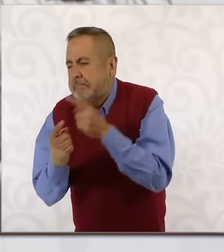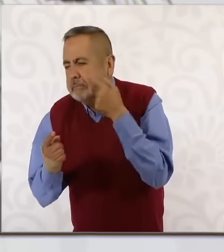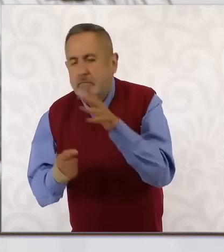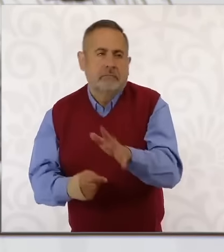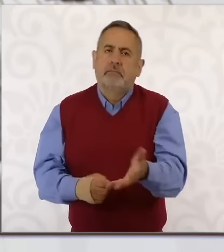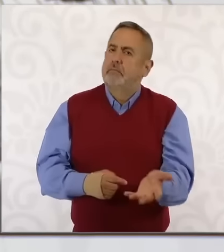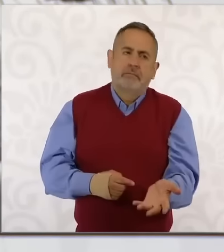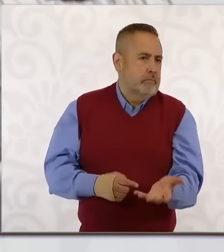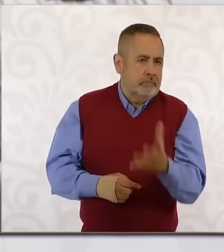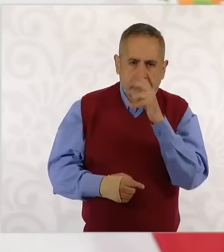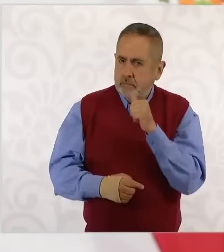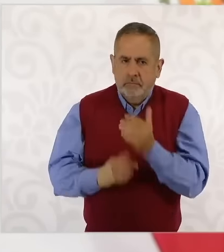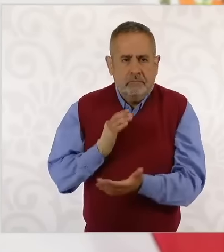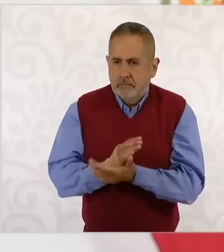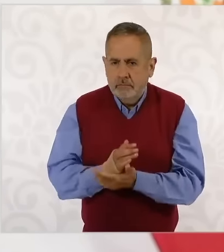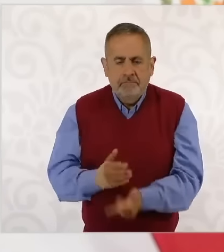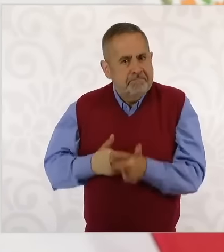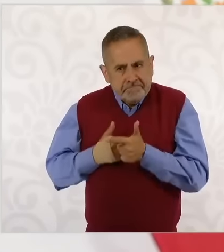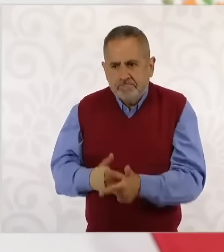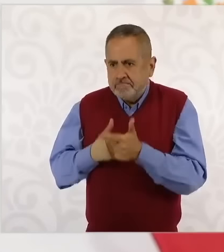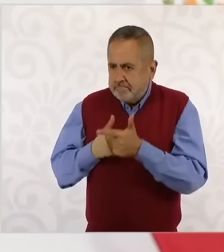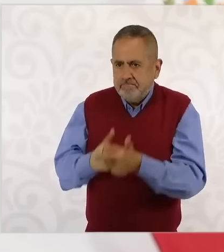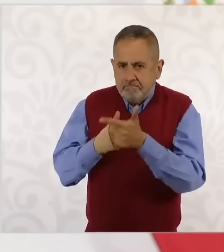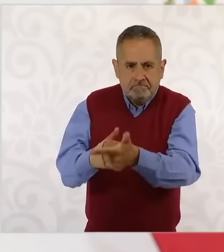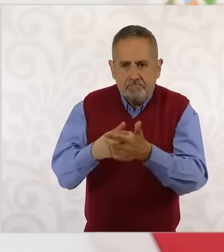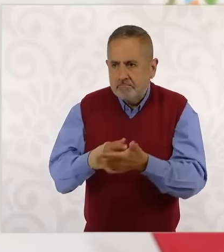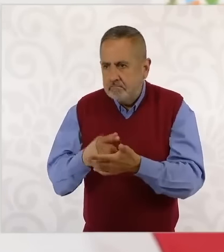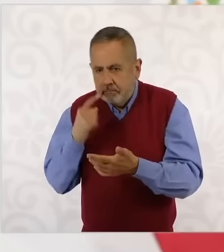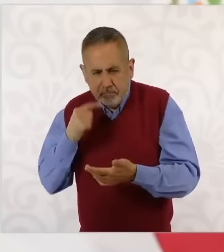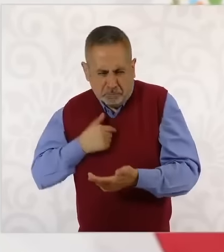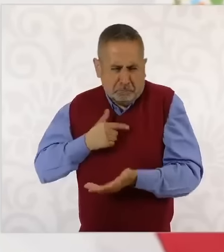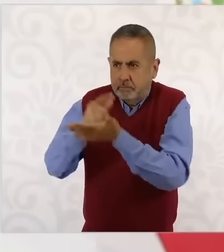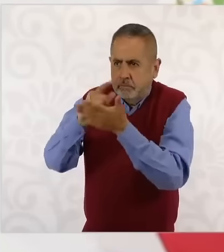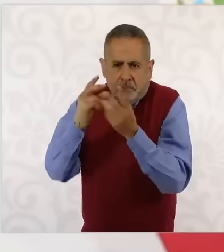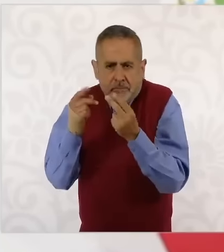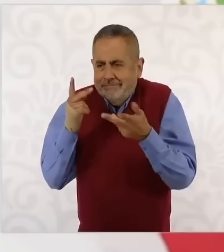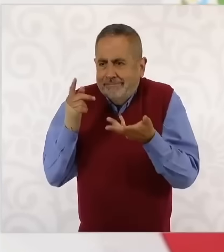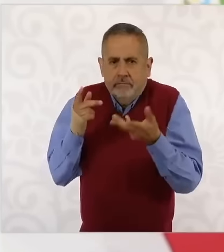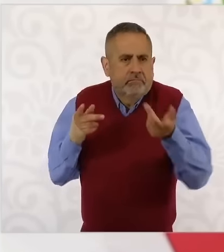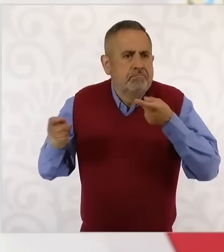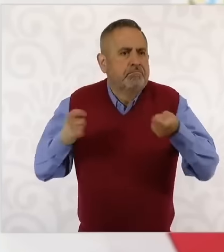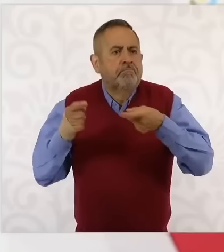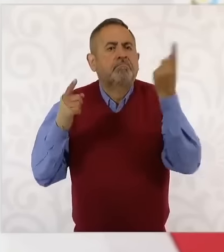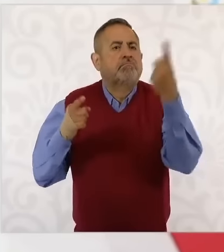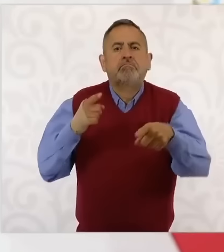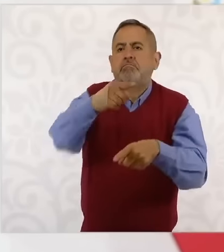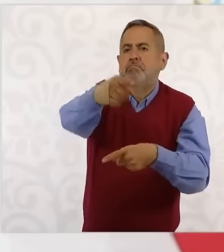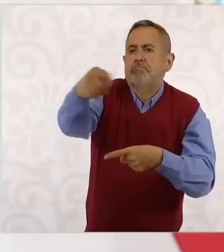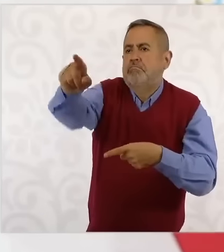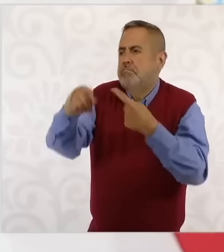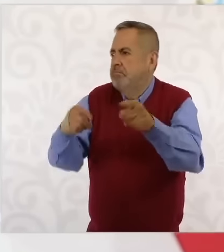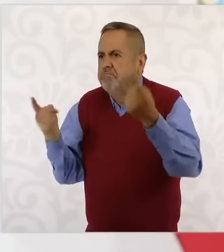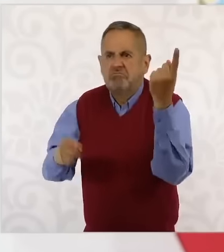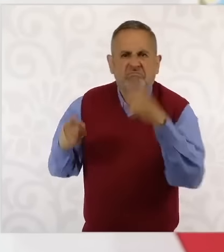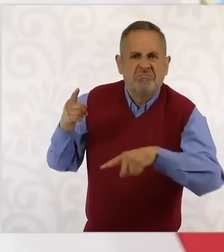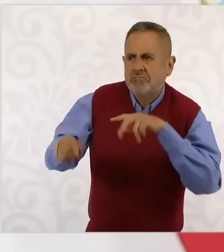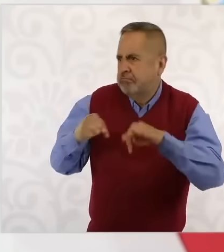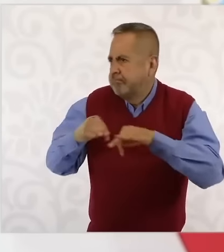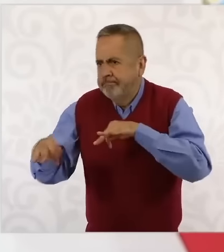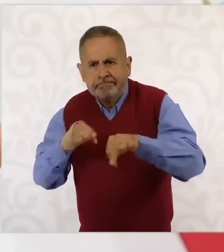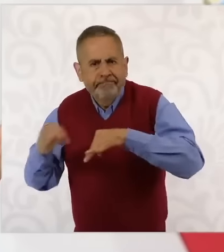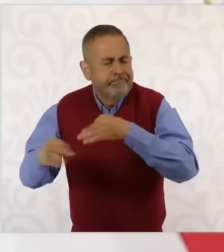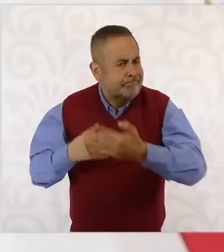que uno vaya a limpiar todas las casas, pero sí estar trabajando en la coordinación, pues porque